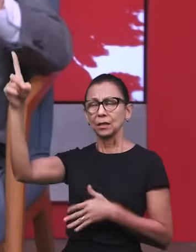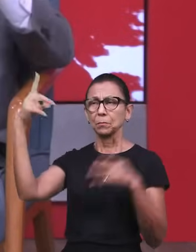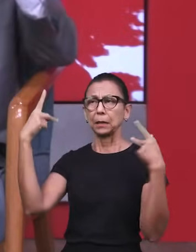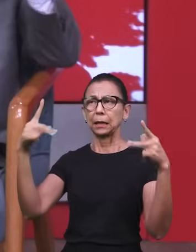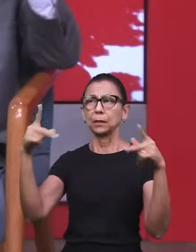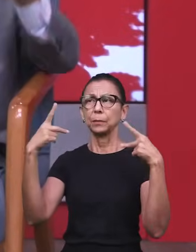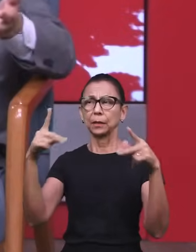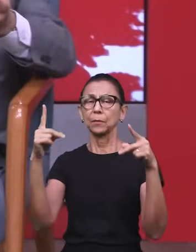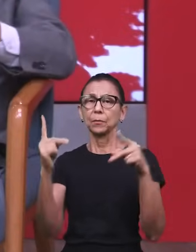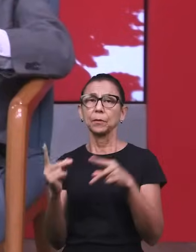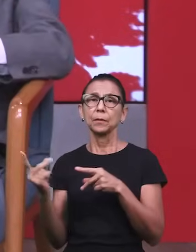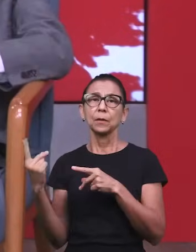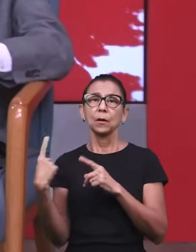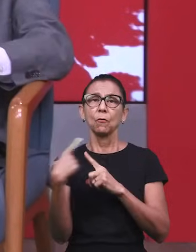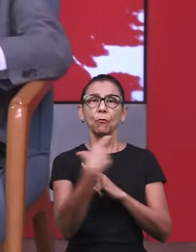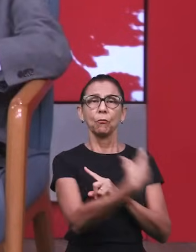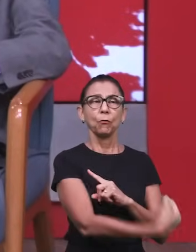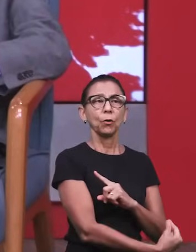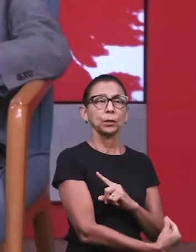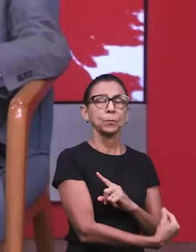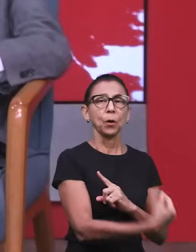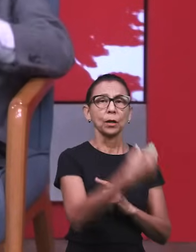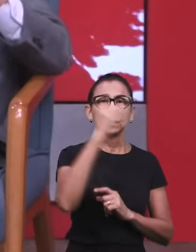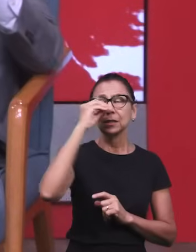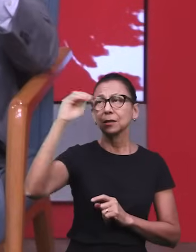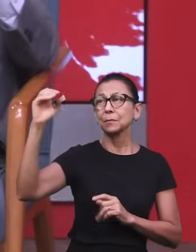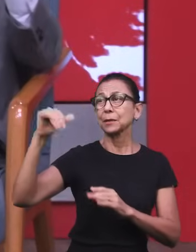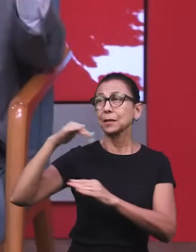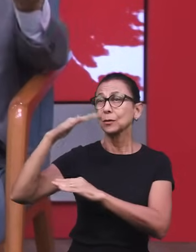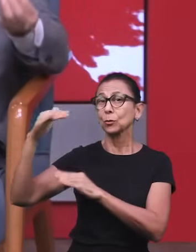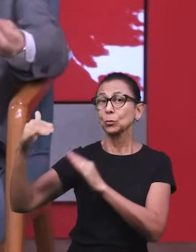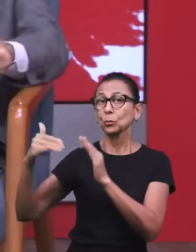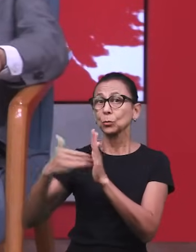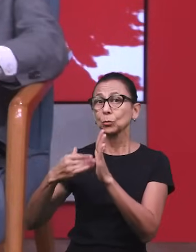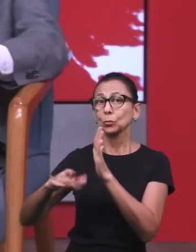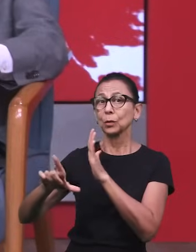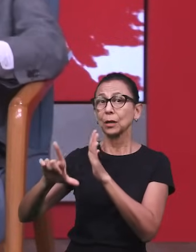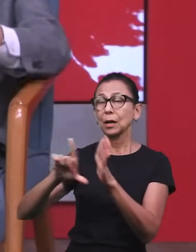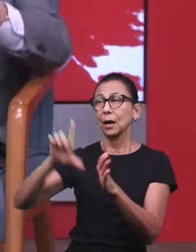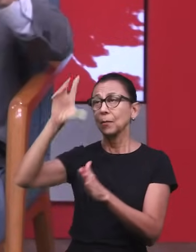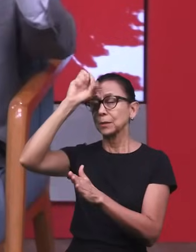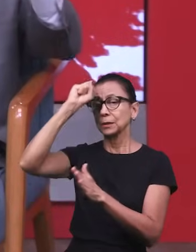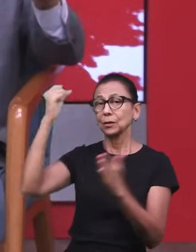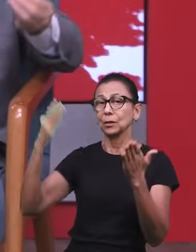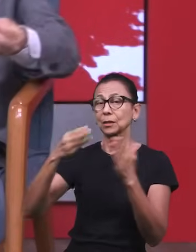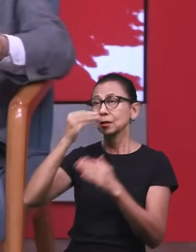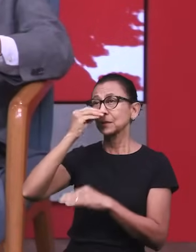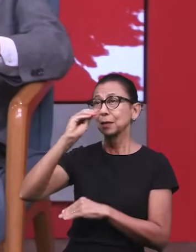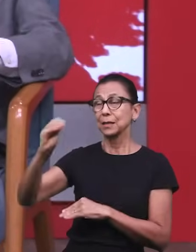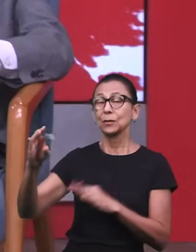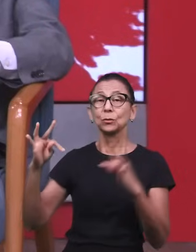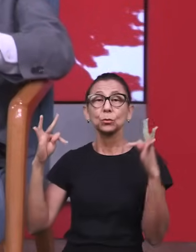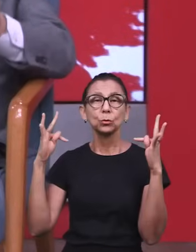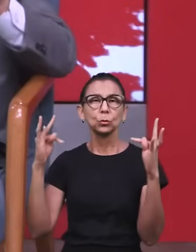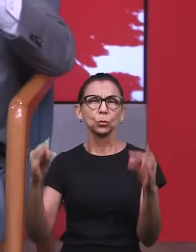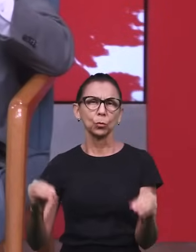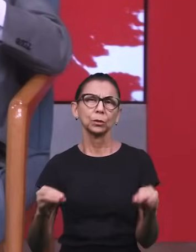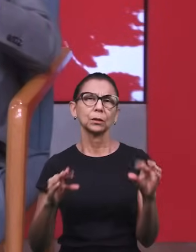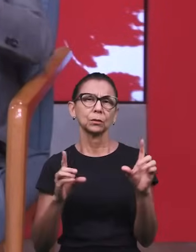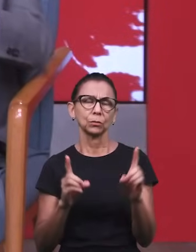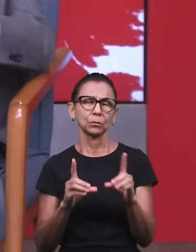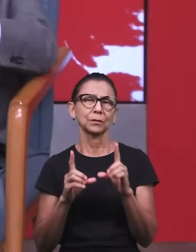hoje negam tudo isso e apostasia são evidências são marcadores proféticos que levam a igreja a